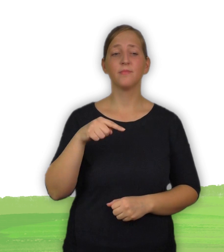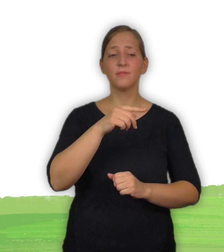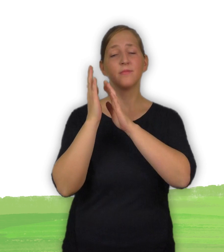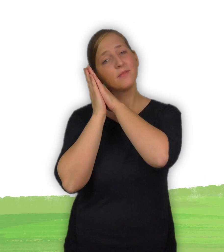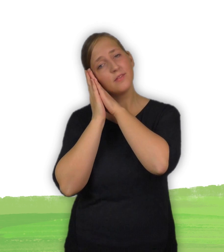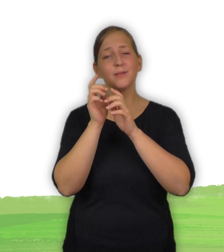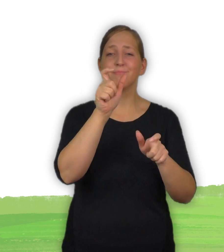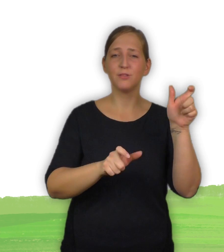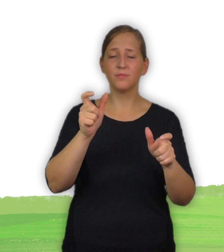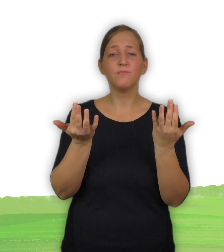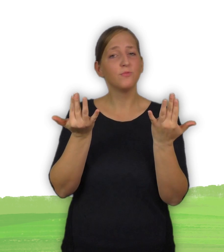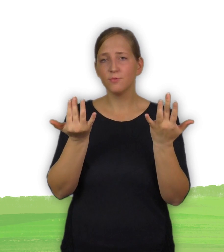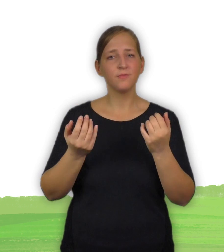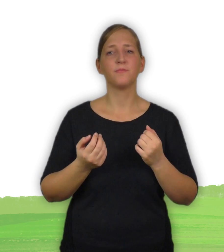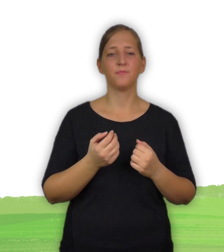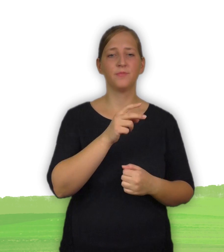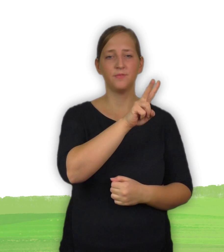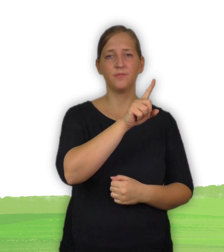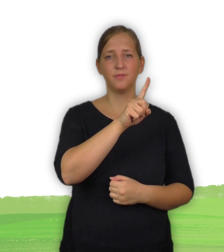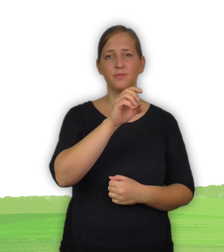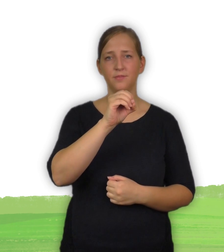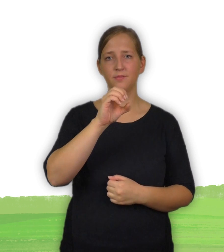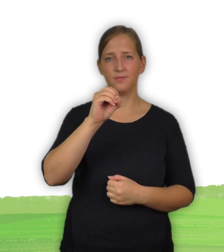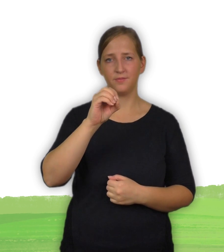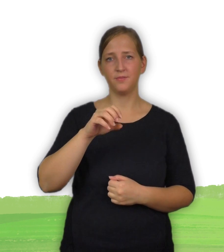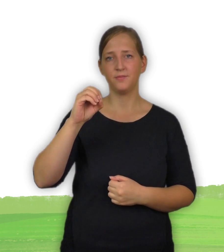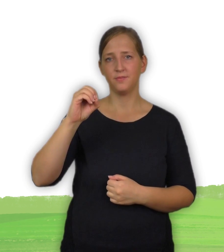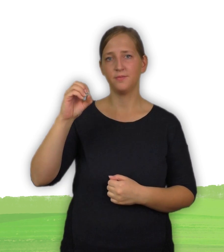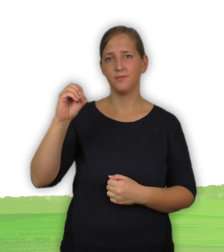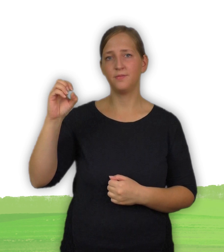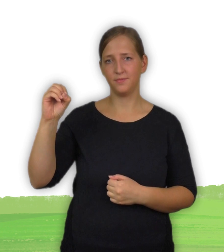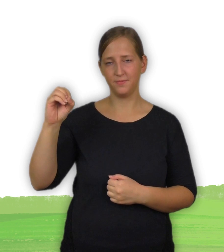Zamieszkuje go 2 100 000 ludzi.